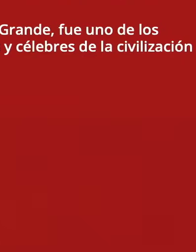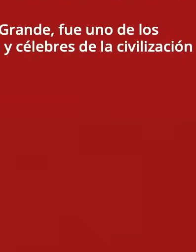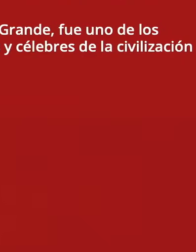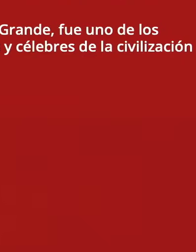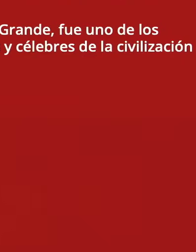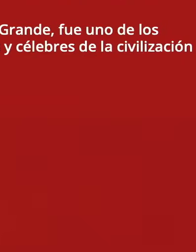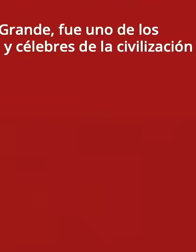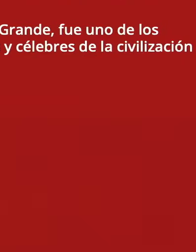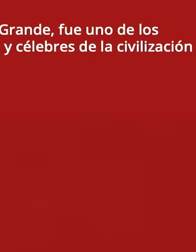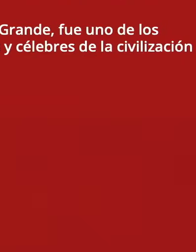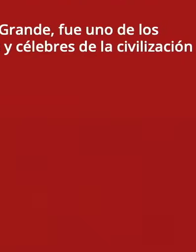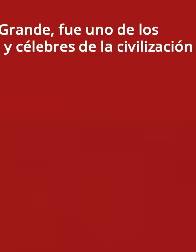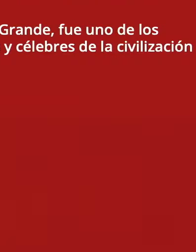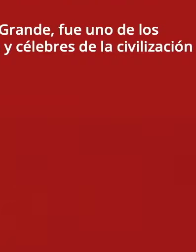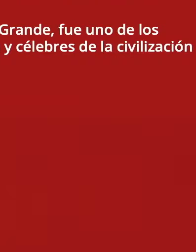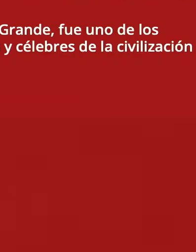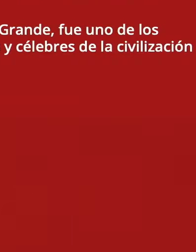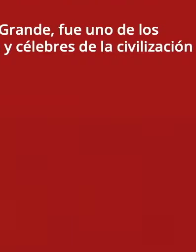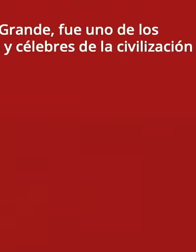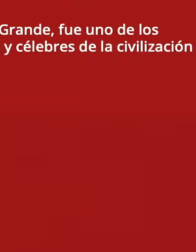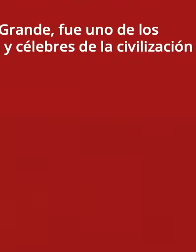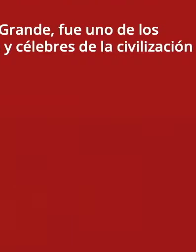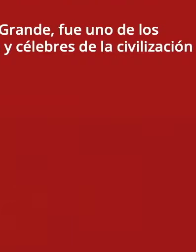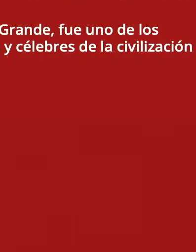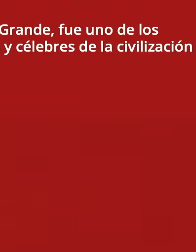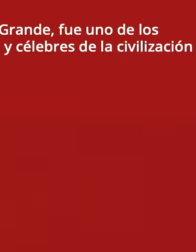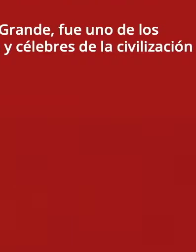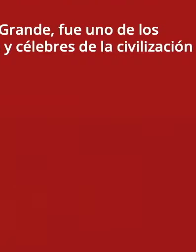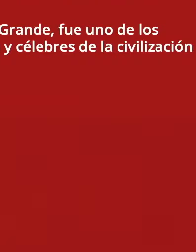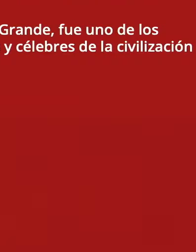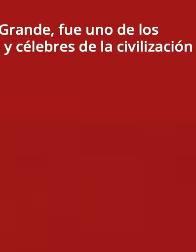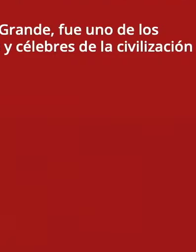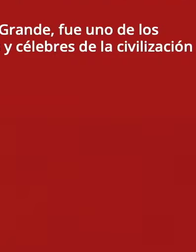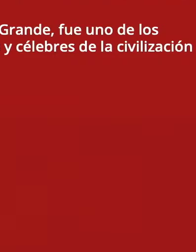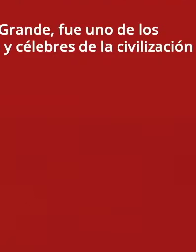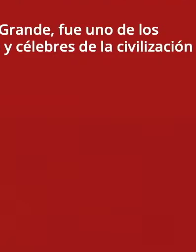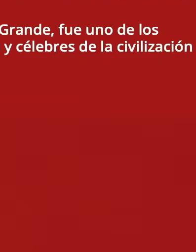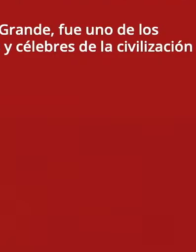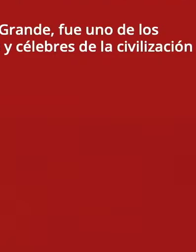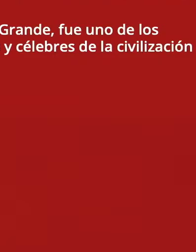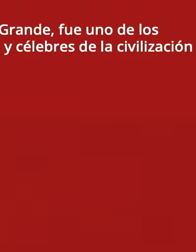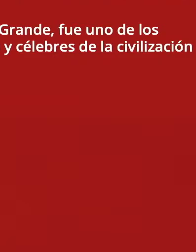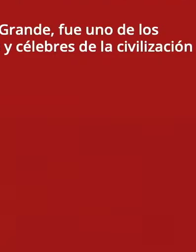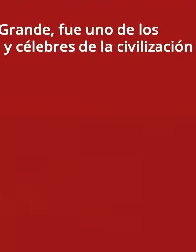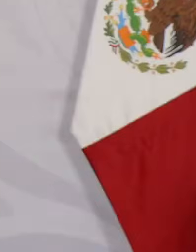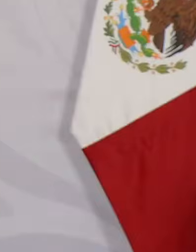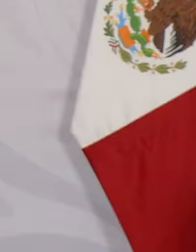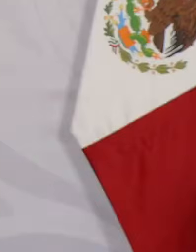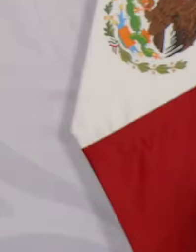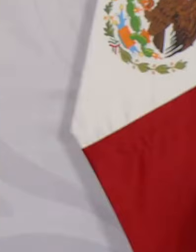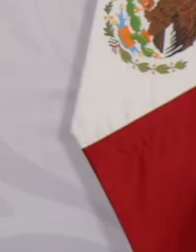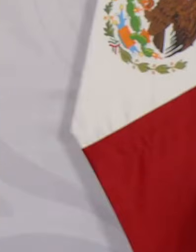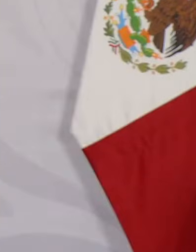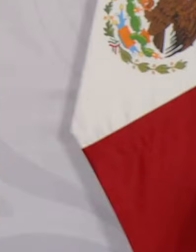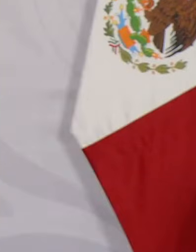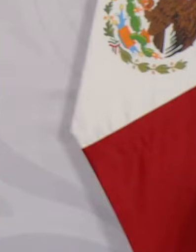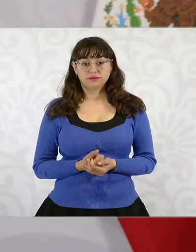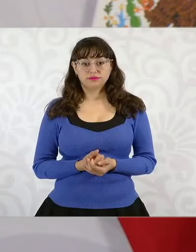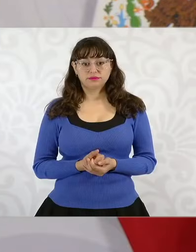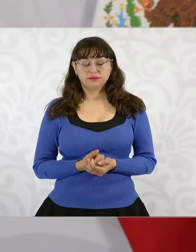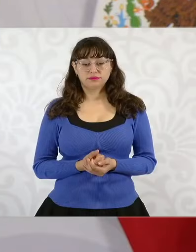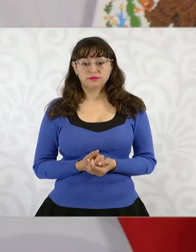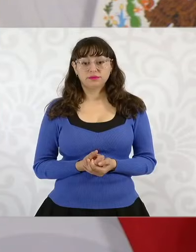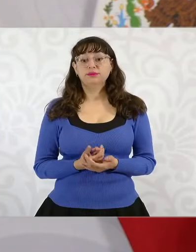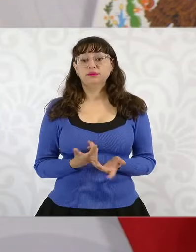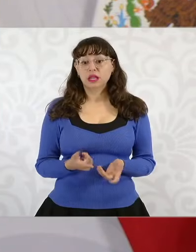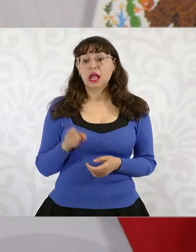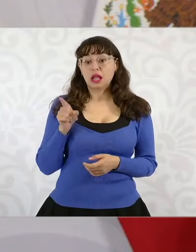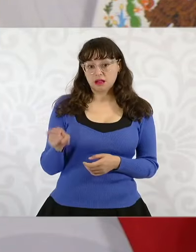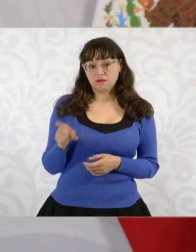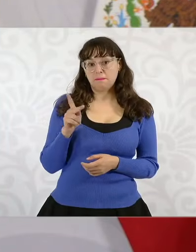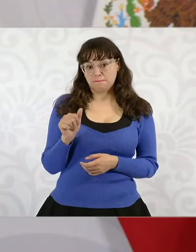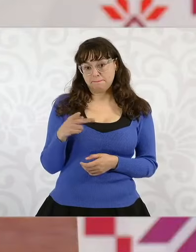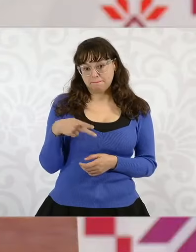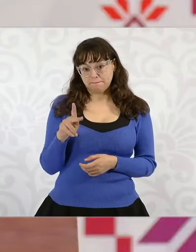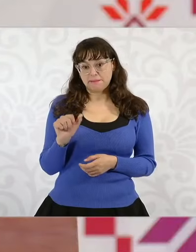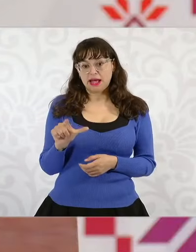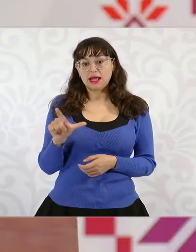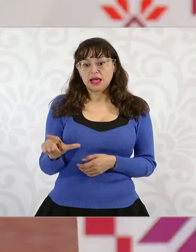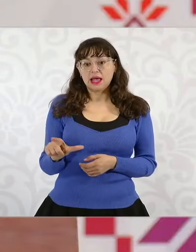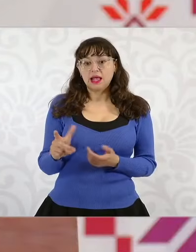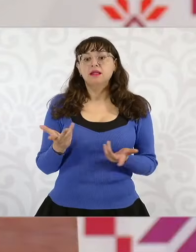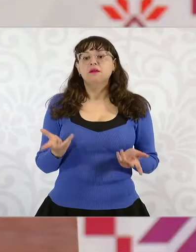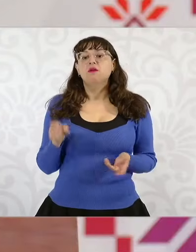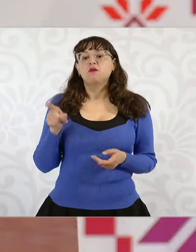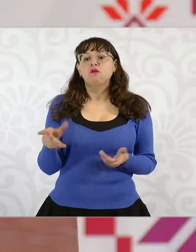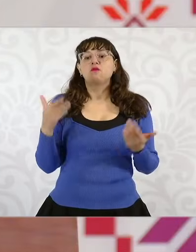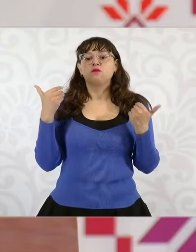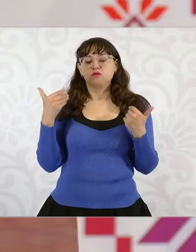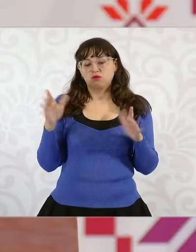collar pectoral y es conocido como una jual el grande, que fue eh pues una de las máscaras